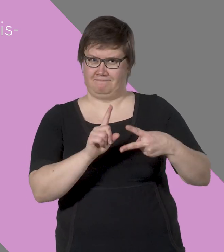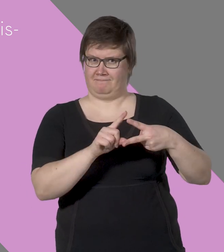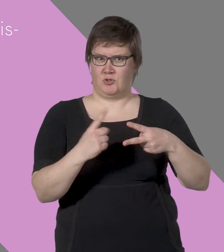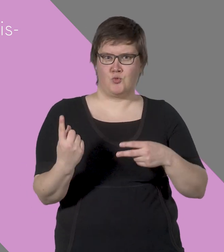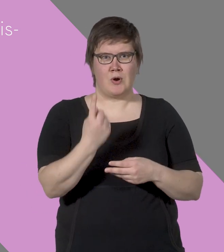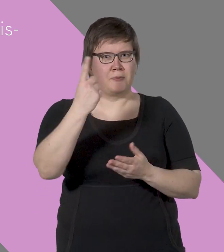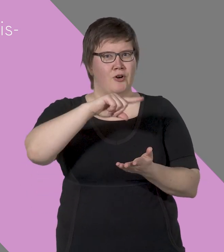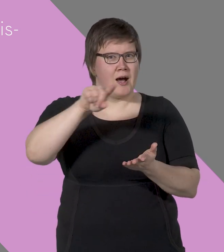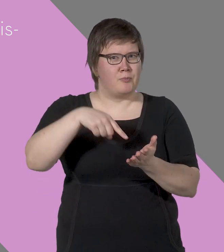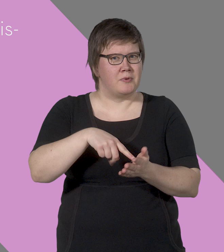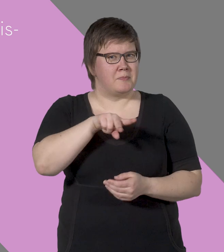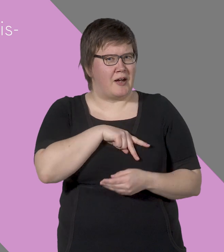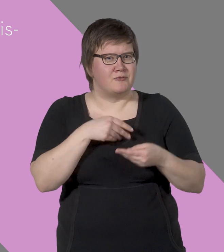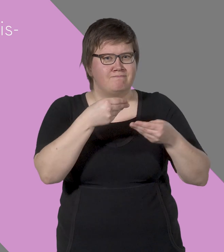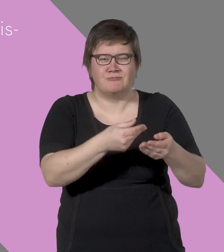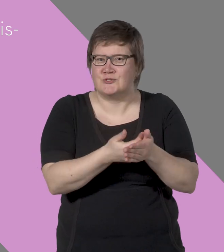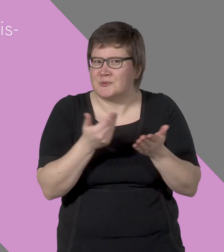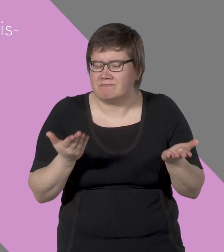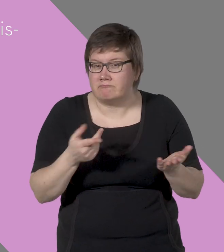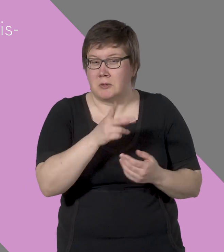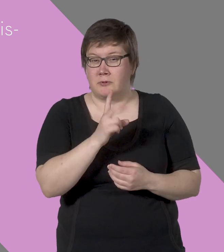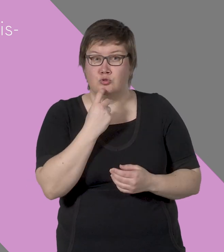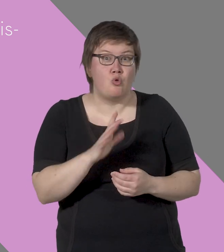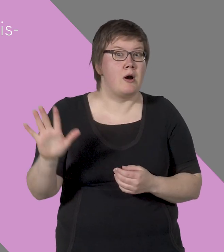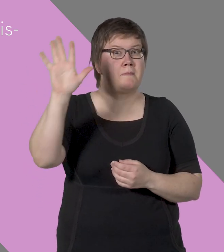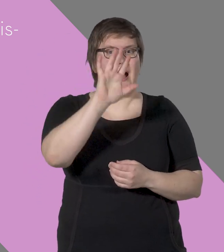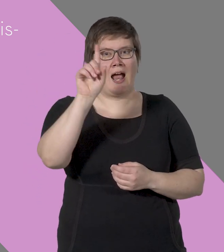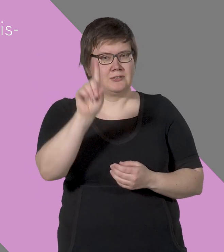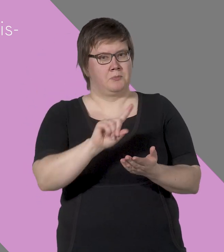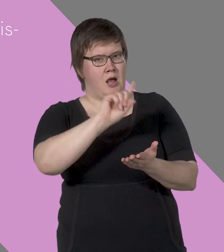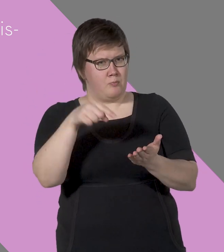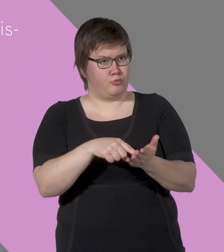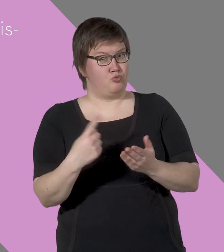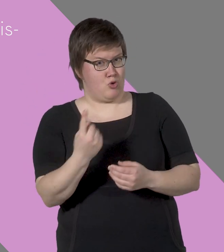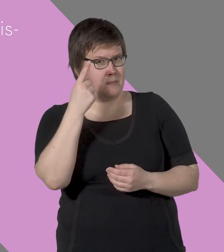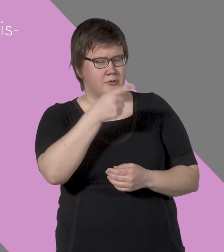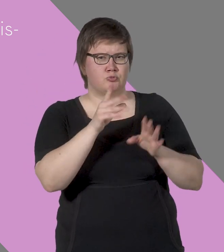Kuopion kaupunki palkittiin, koska se on ottanut ensimmäisenä kaupunkina Suomessa -